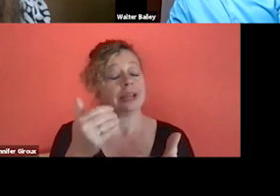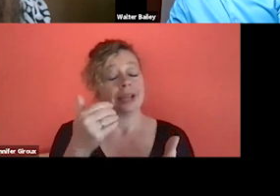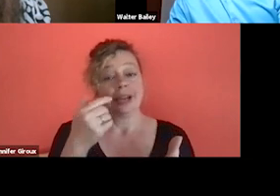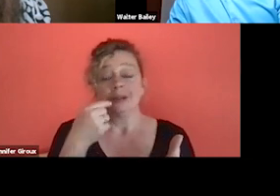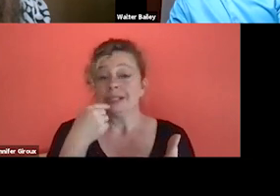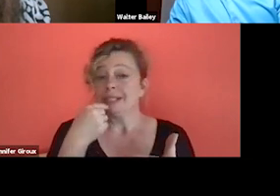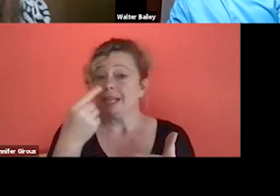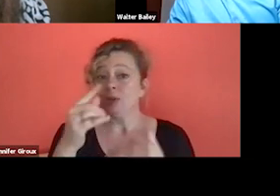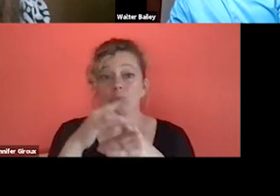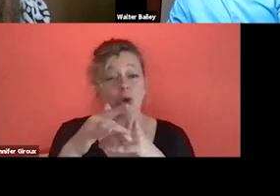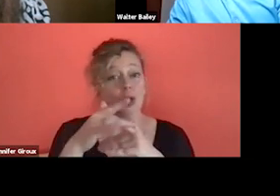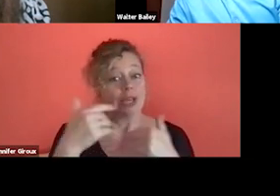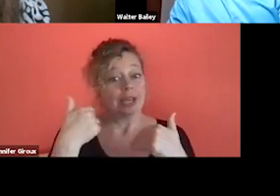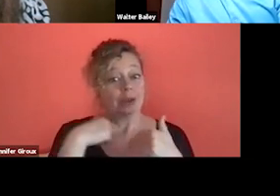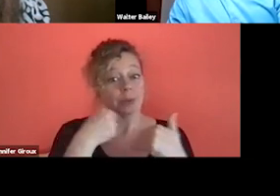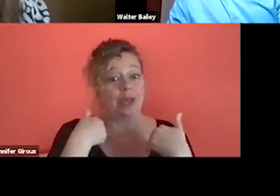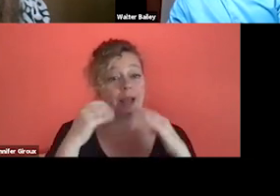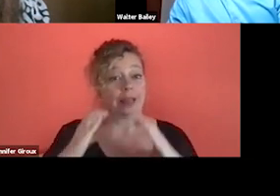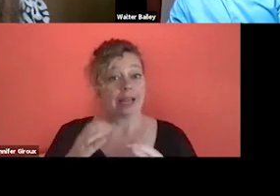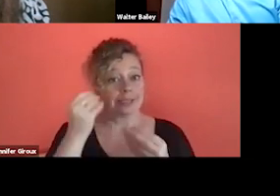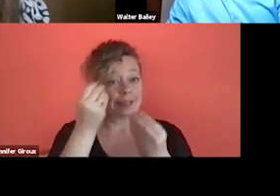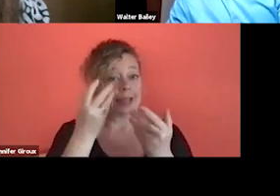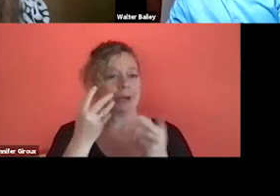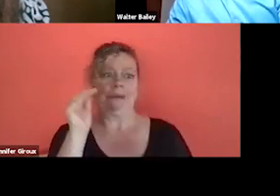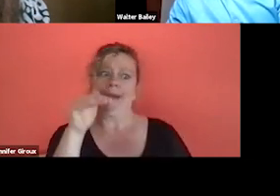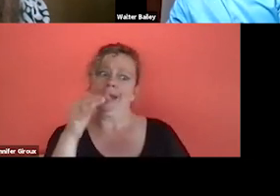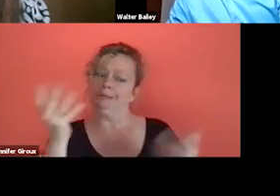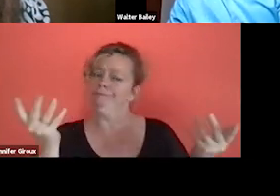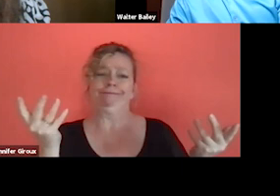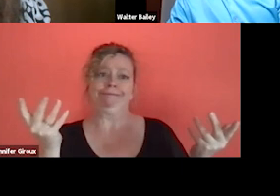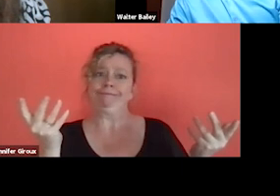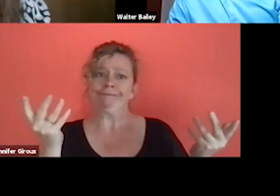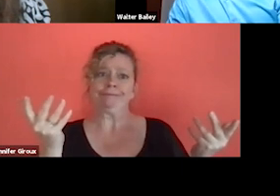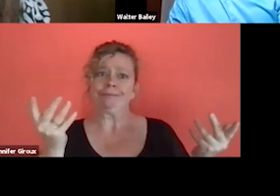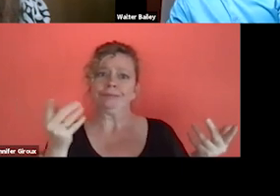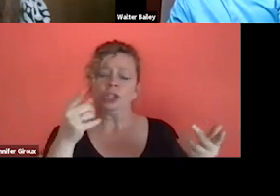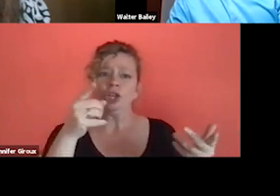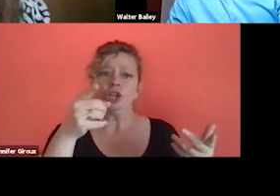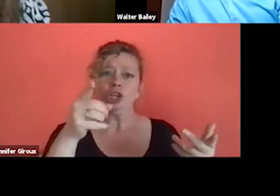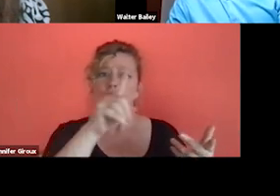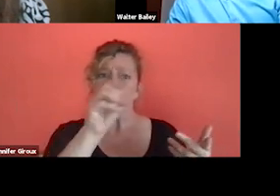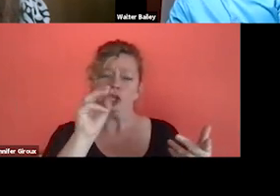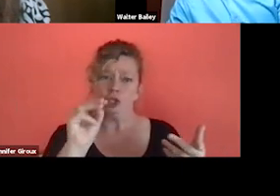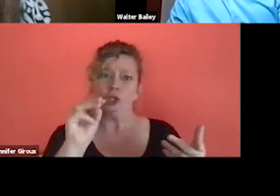tuvimos clientes que me dejaron saber, como, "Oye, faltan tus habilidades de Zoom".